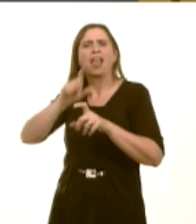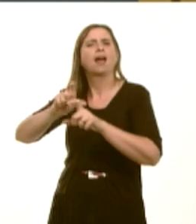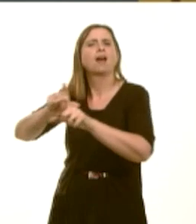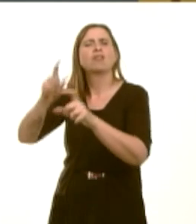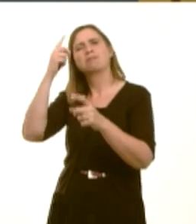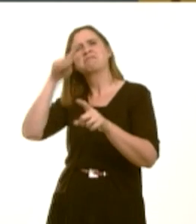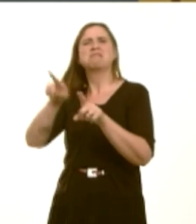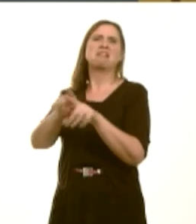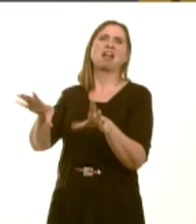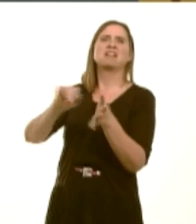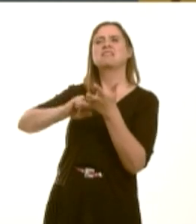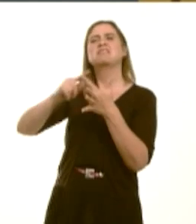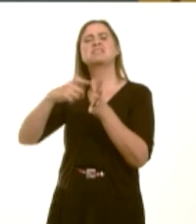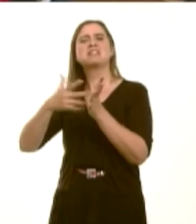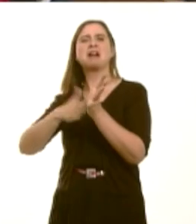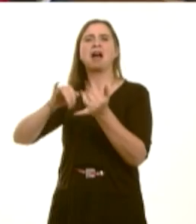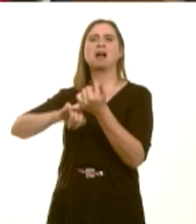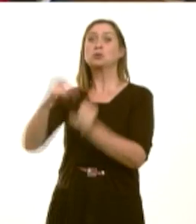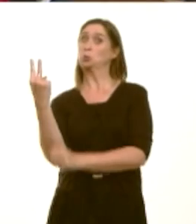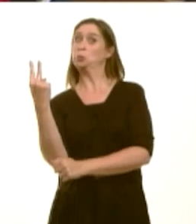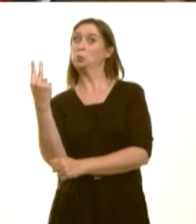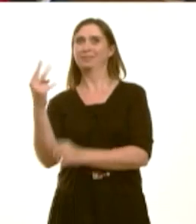wrth gwrs, chwilio am gyfleoedd newydd? Carwyn Jones: Wel, yn gyntaf, mae SEACAMS